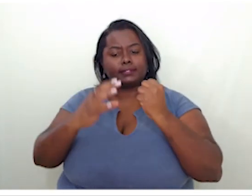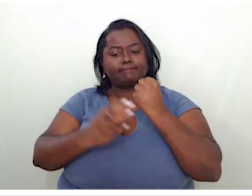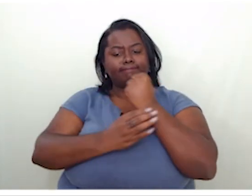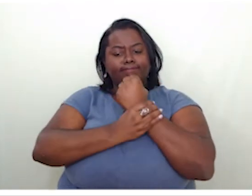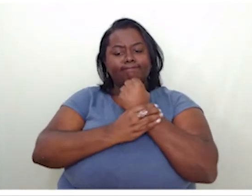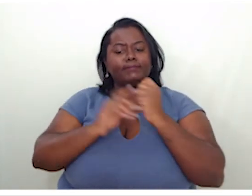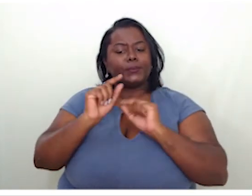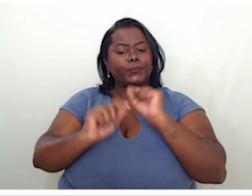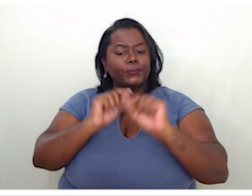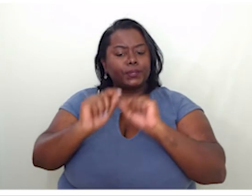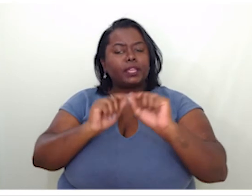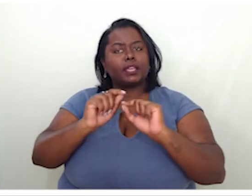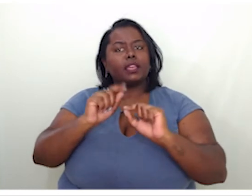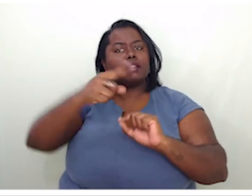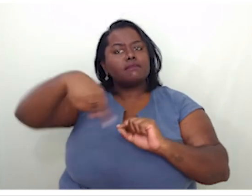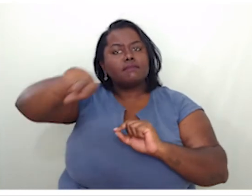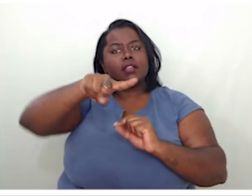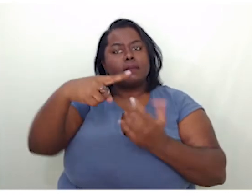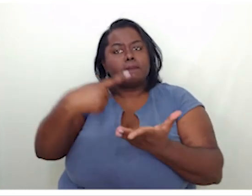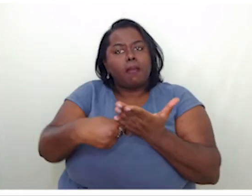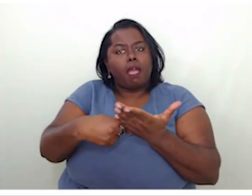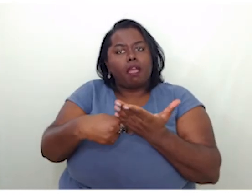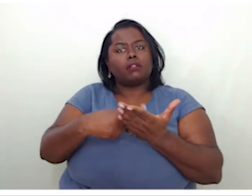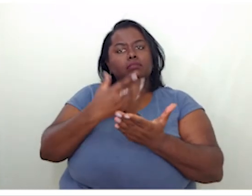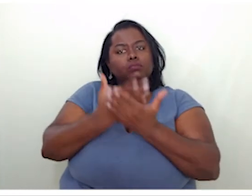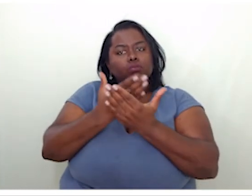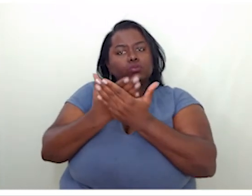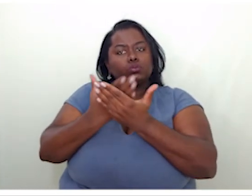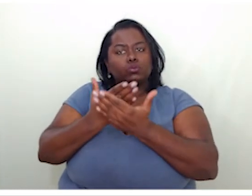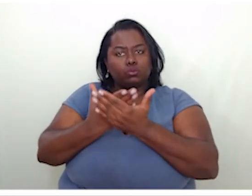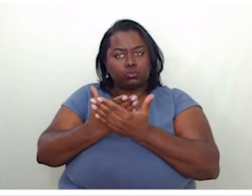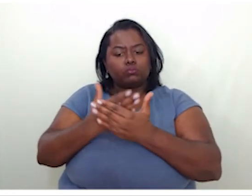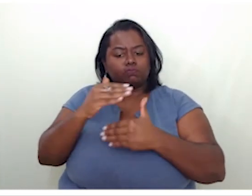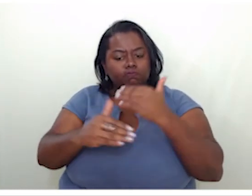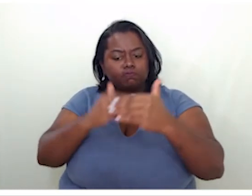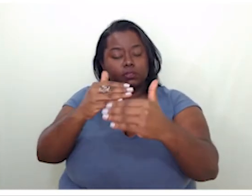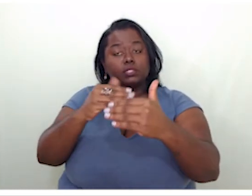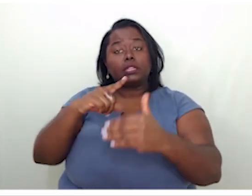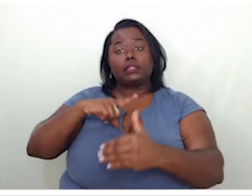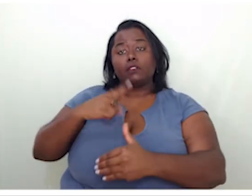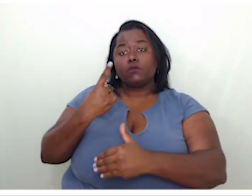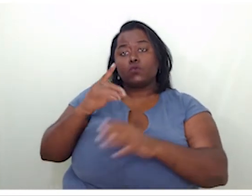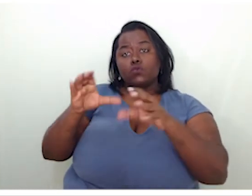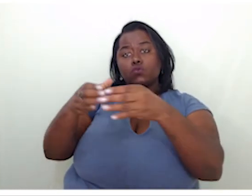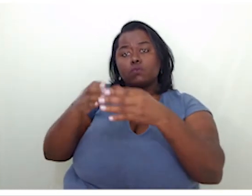en nuestro grupo: "el aprendizaje entre pares funciona bien, porque nos apoyamos